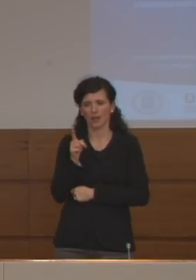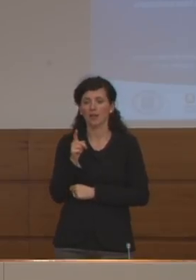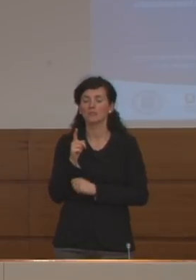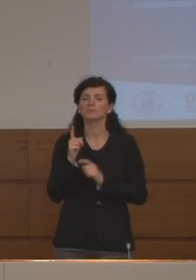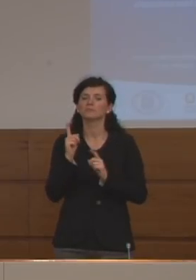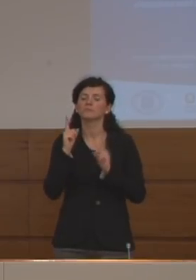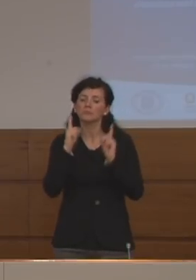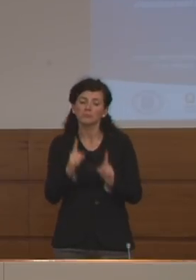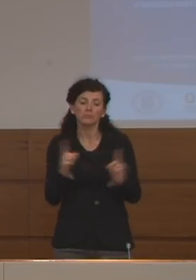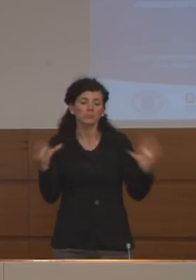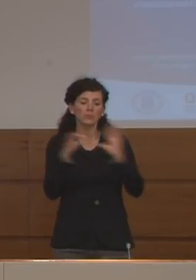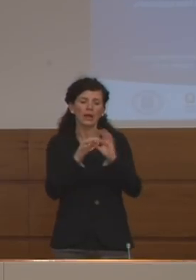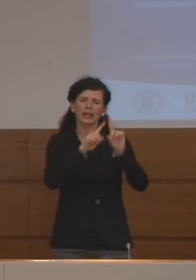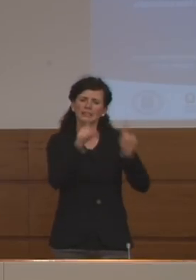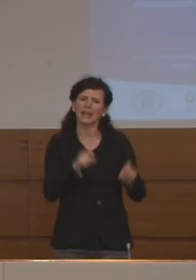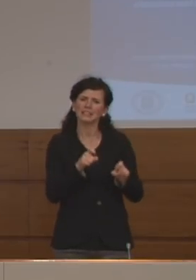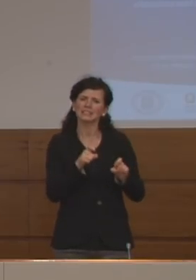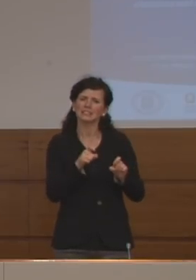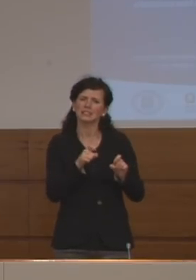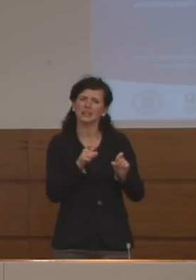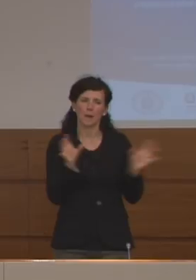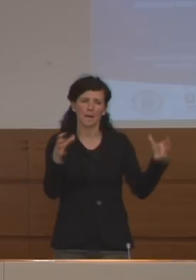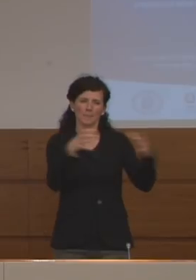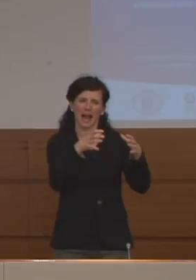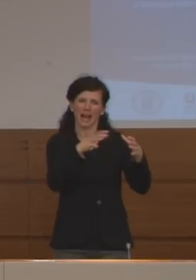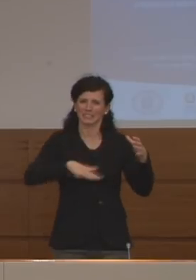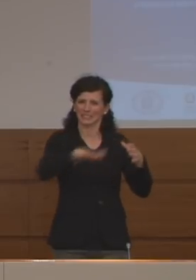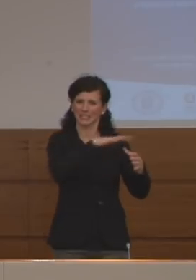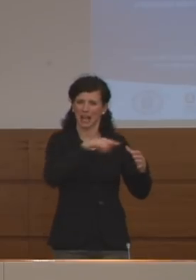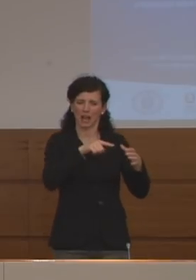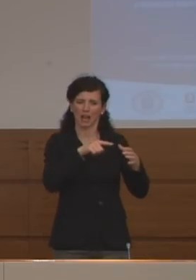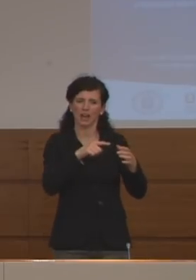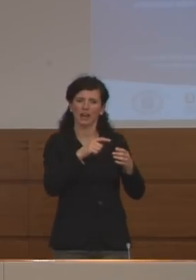diciamo di massa, di screening, di sondaggio, scusi, sierologico. E se posso